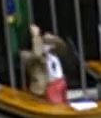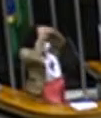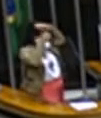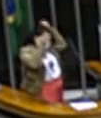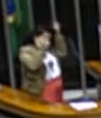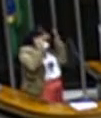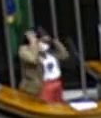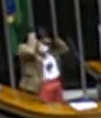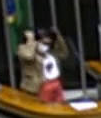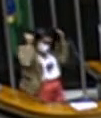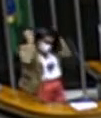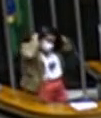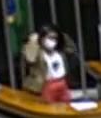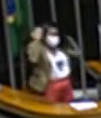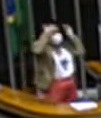[PRESIDENTE]: 151/2021 E POR DECORRÊNCIA